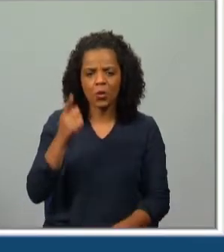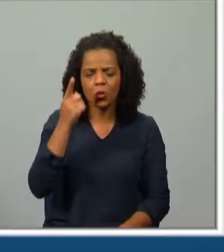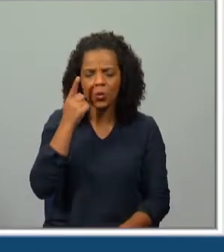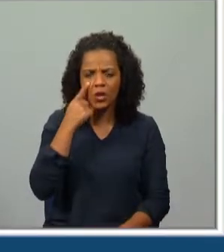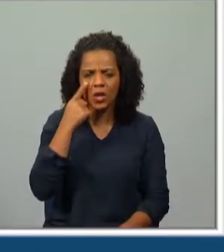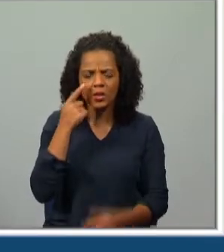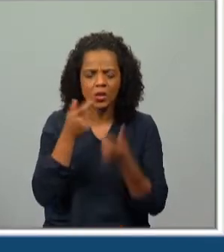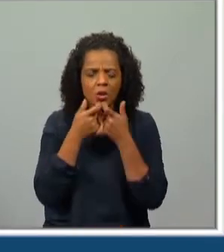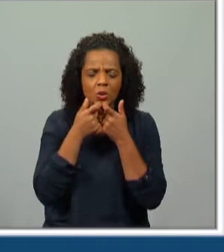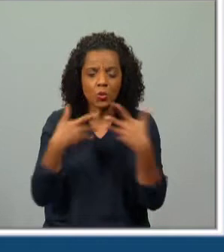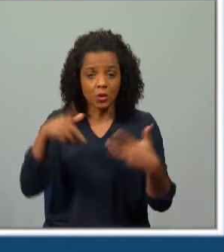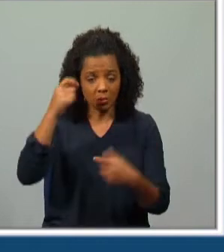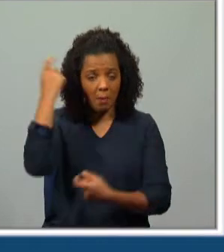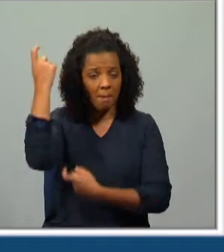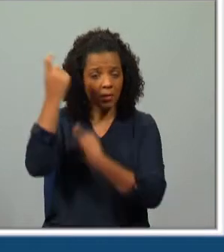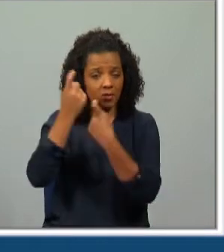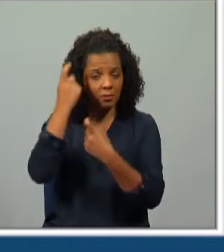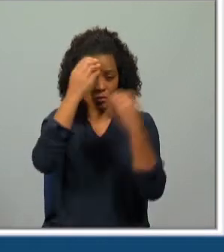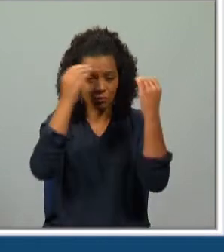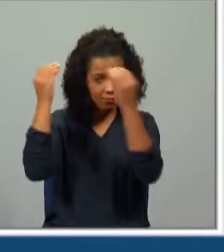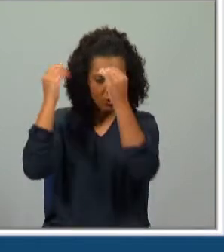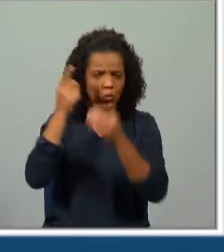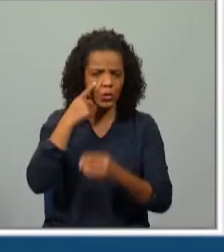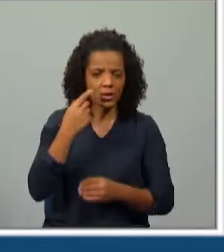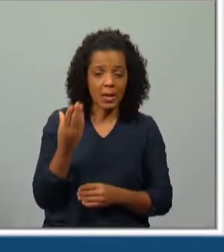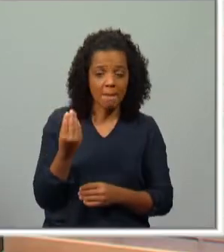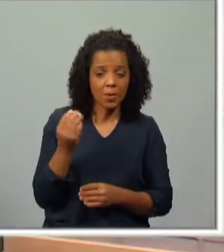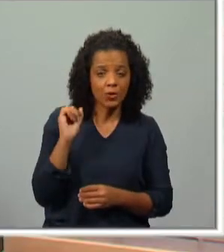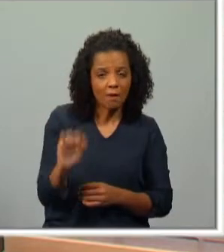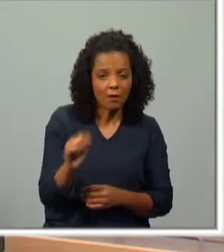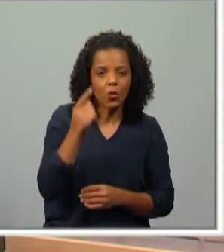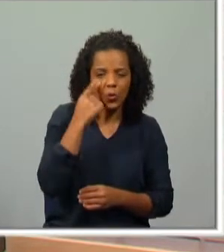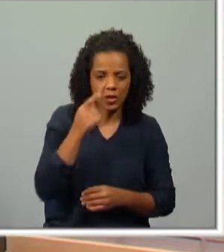conhece os pensamentos da personagem os medos que ela tem então 了解角色的想法擔心她那時